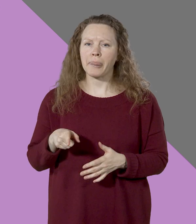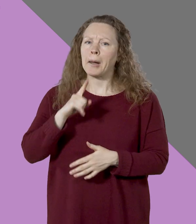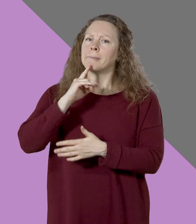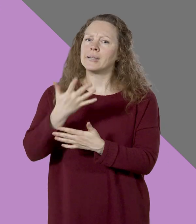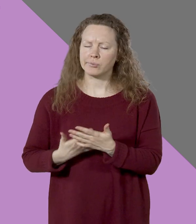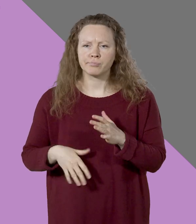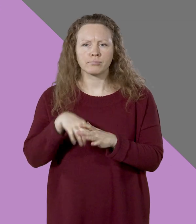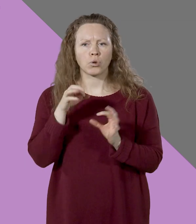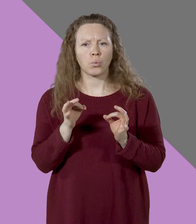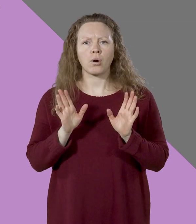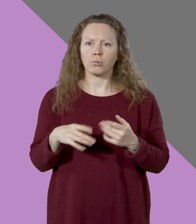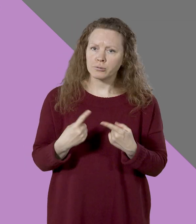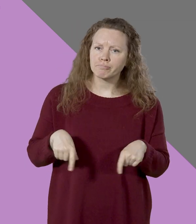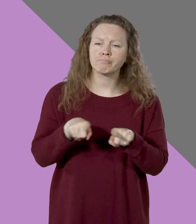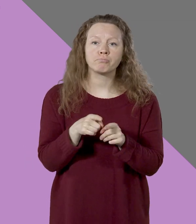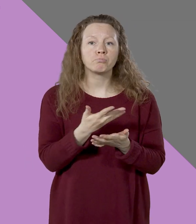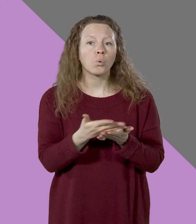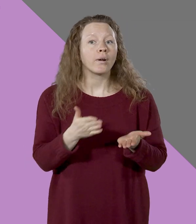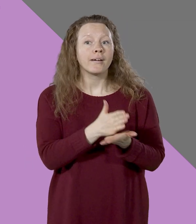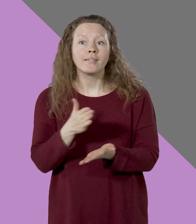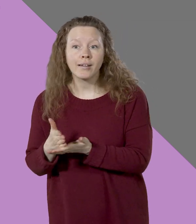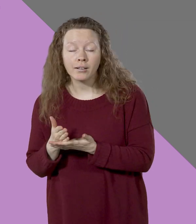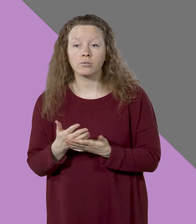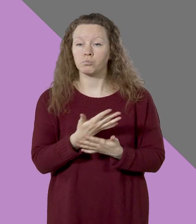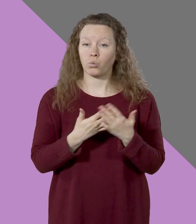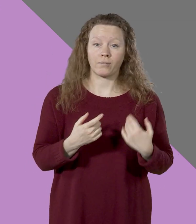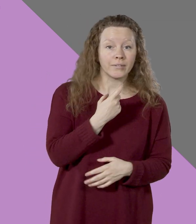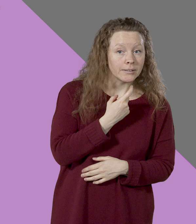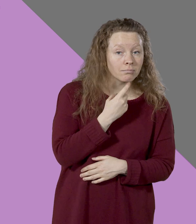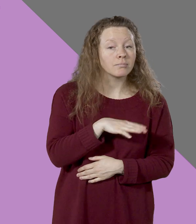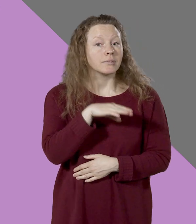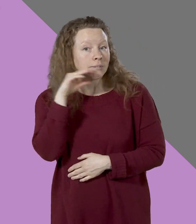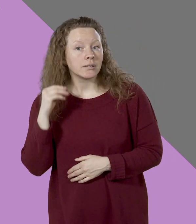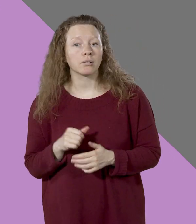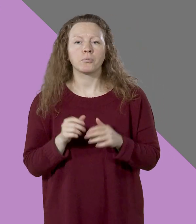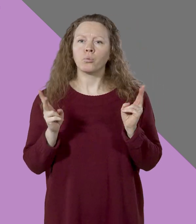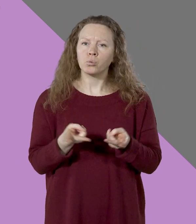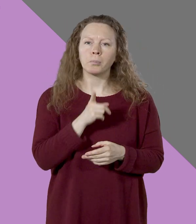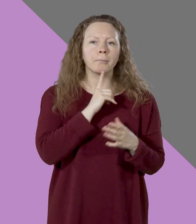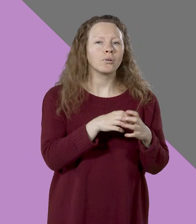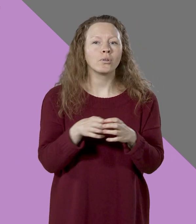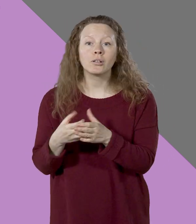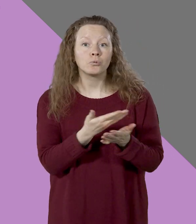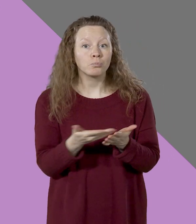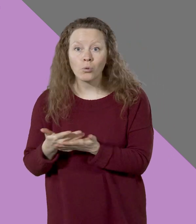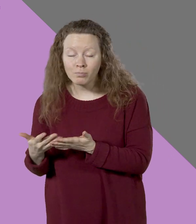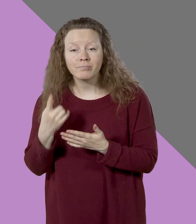Berättelsen tar upp hur de språkliga rättigheterna tillmötesgåtts - i fråga om finska och svenska, men dessutom andra minoritetsspråk -